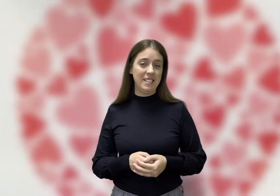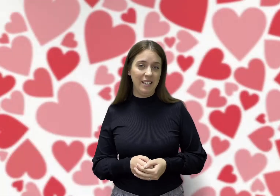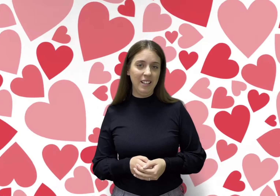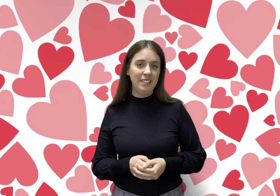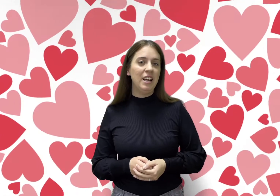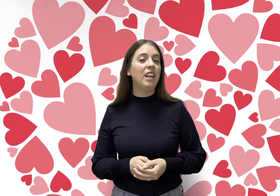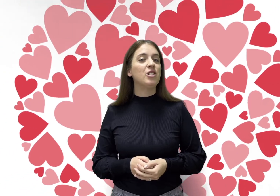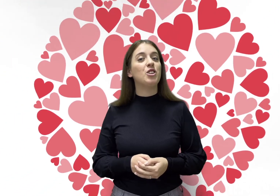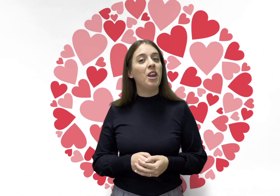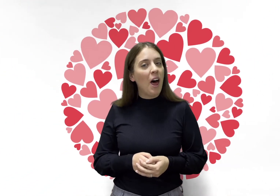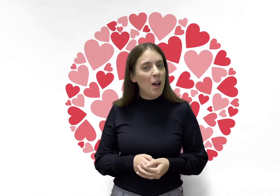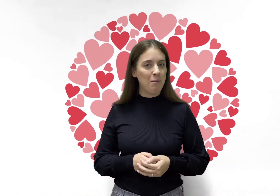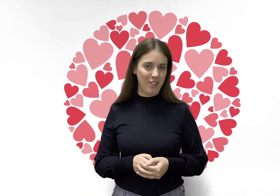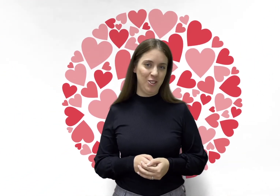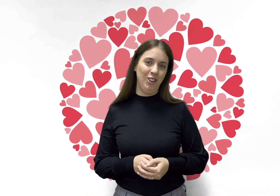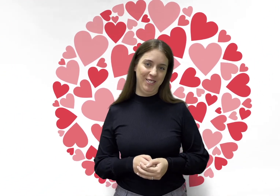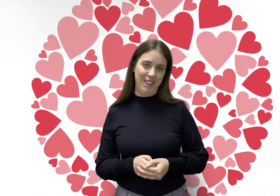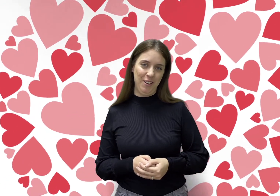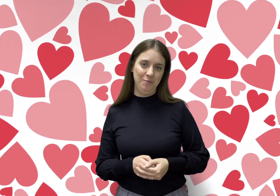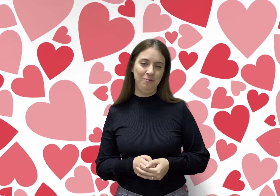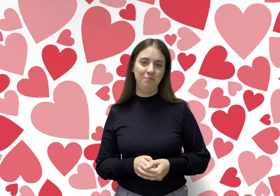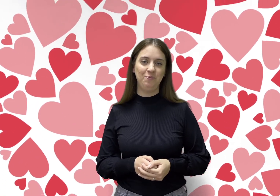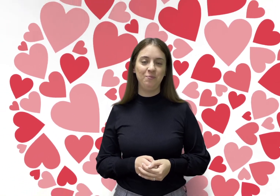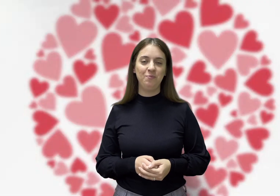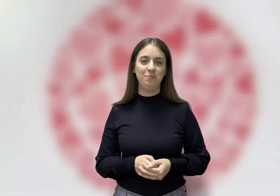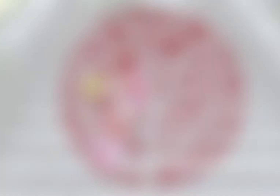A sada, naši najmlađi volonteri.